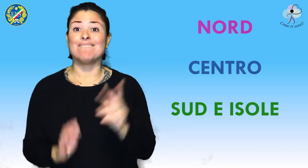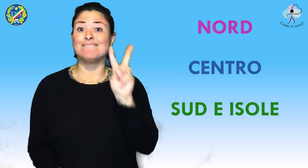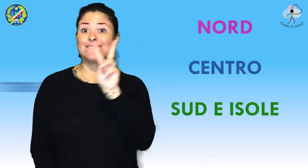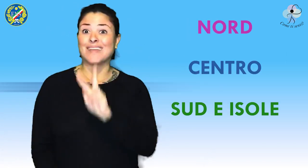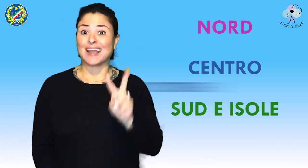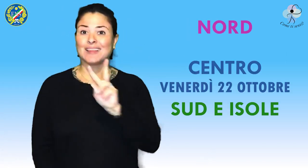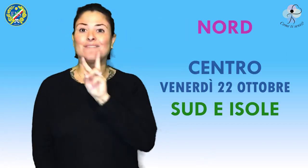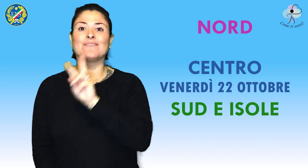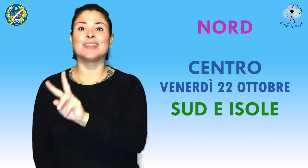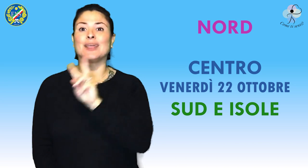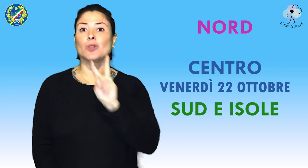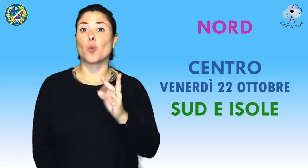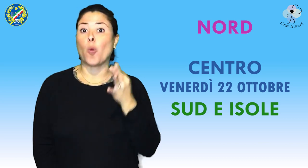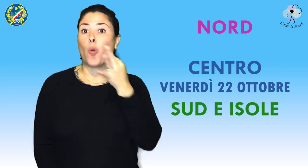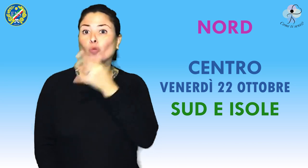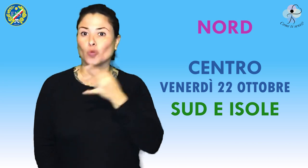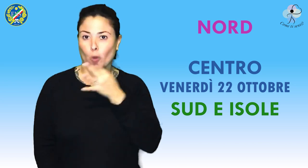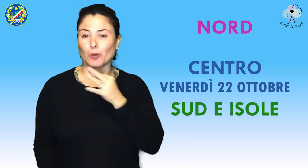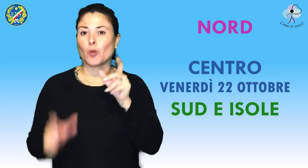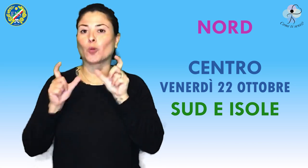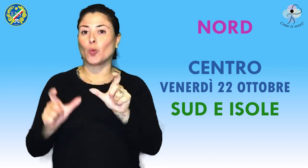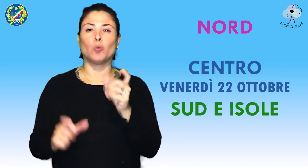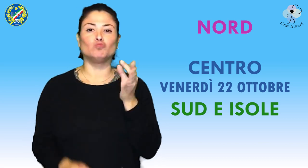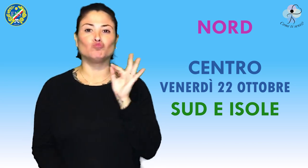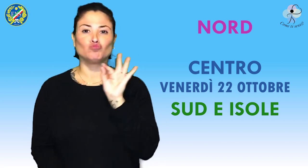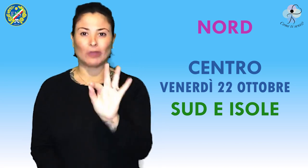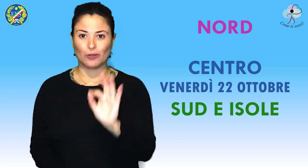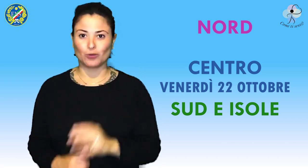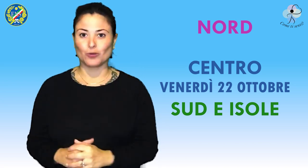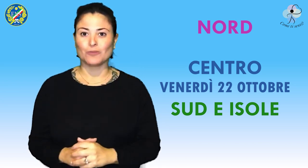Venerdì 22 ottobre per il centro.